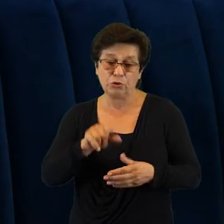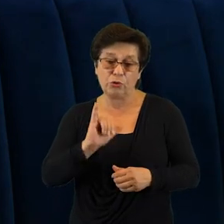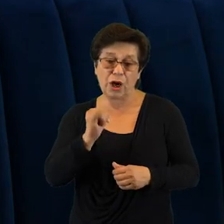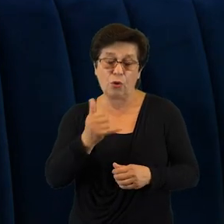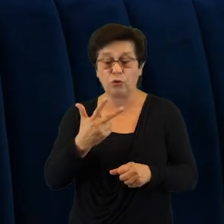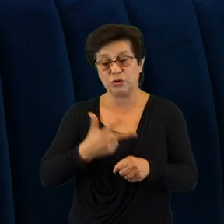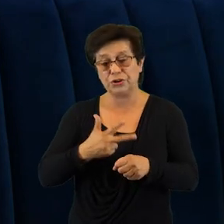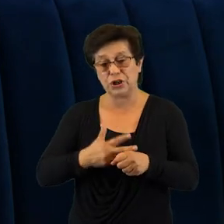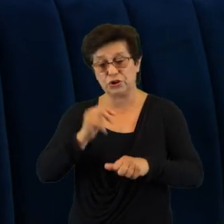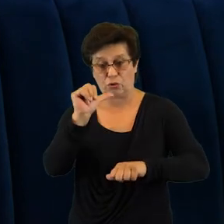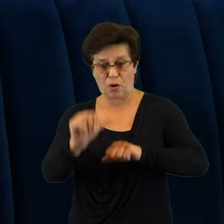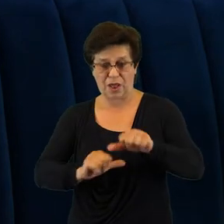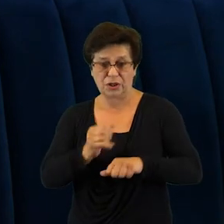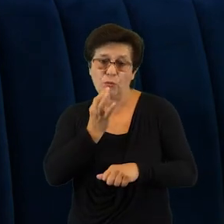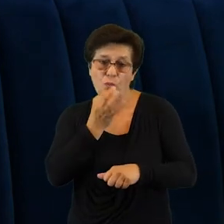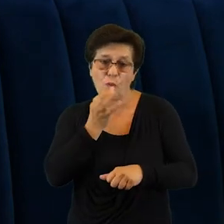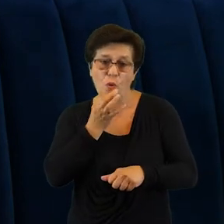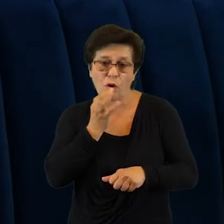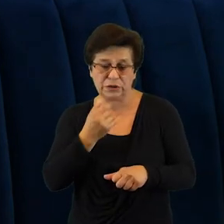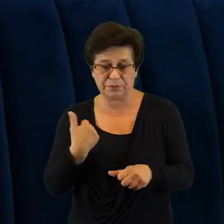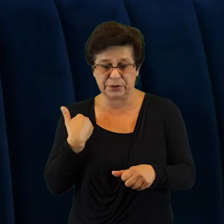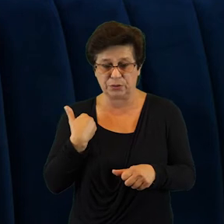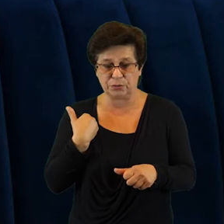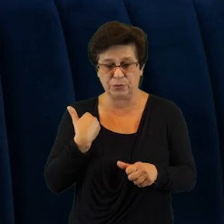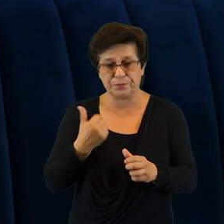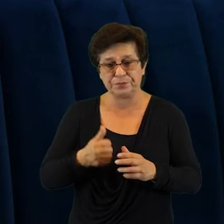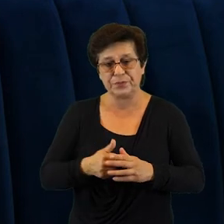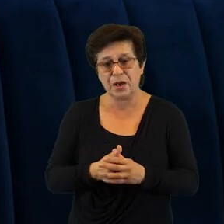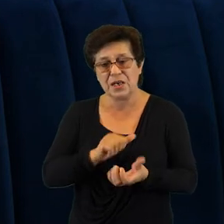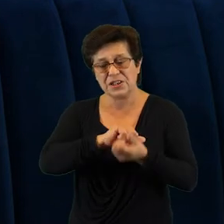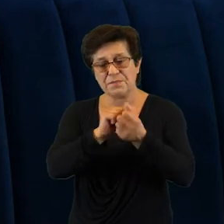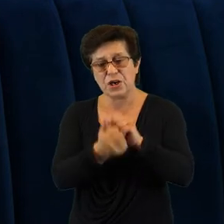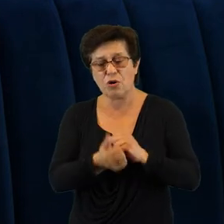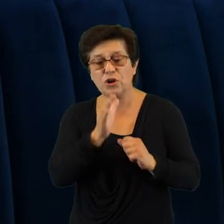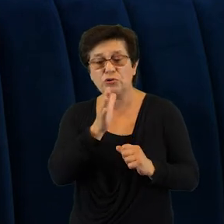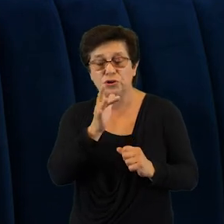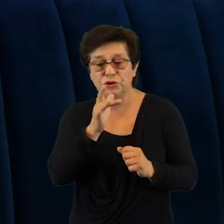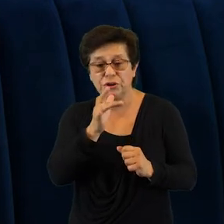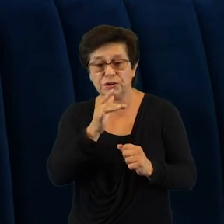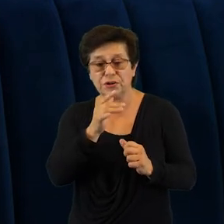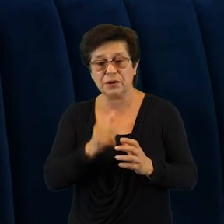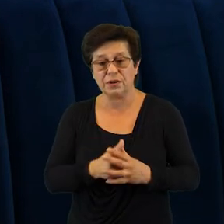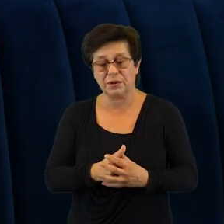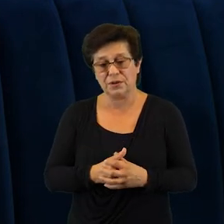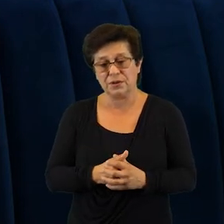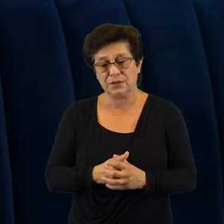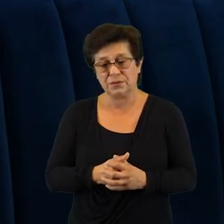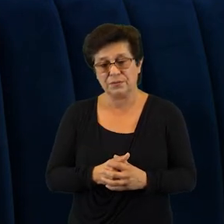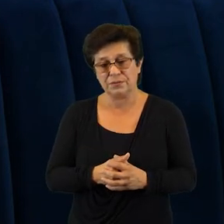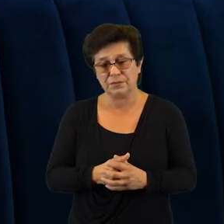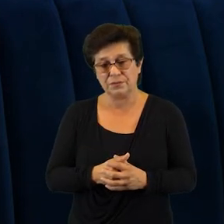tak jak powiedziałam, z takiej pozycji zasymilowanego Żyda,